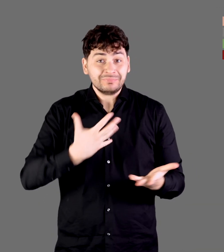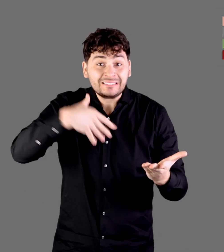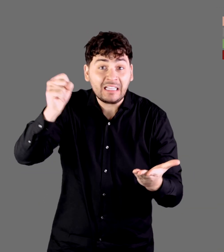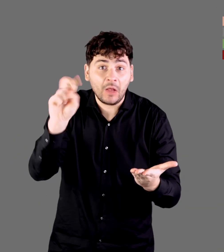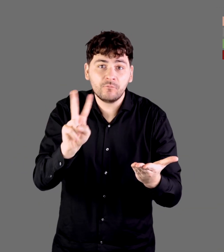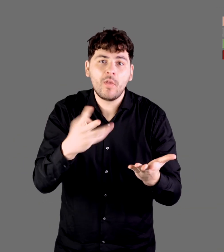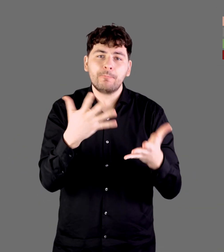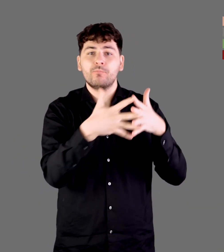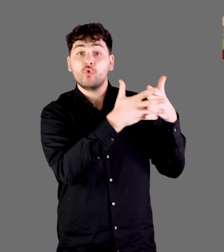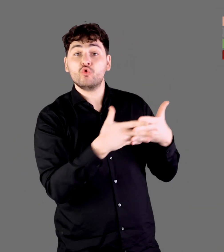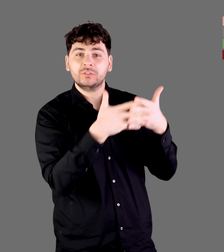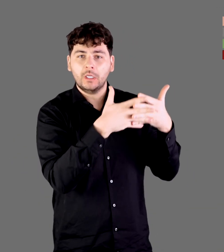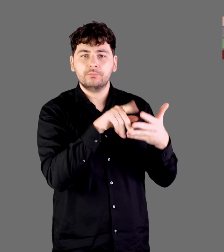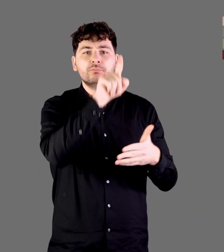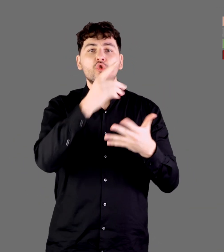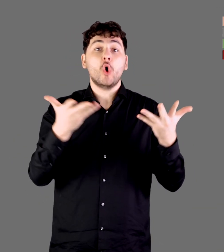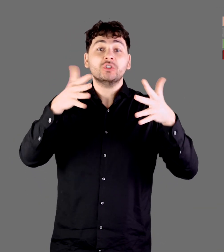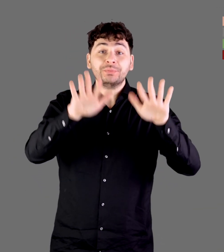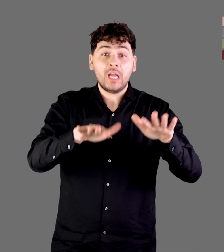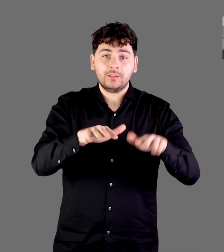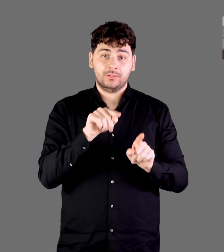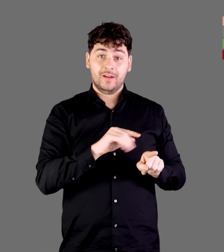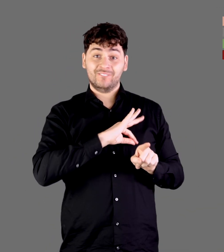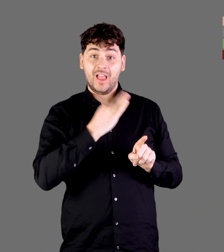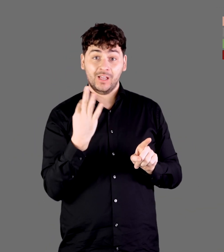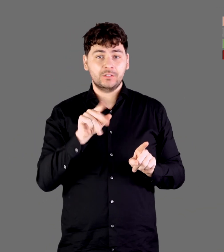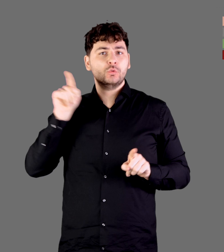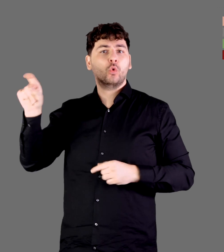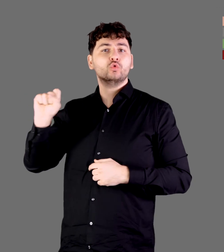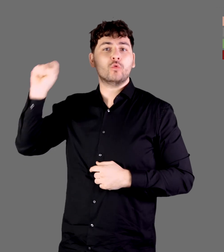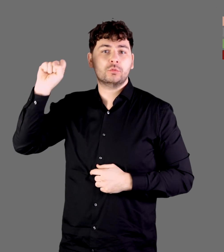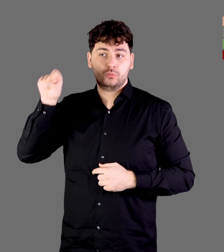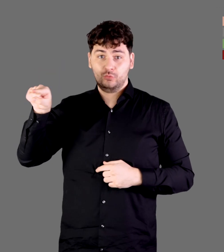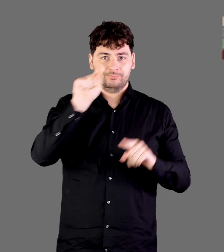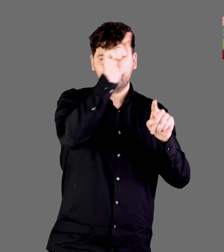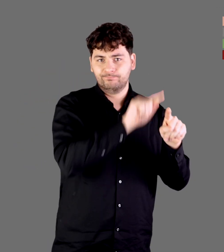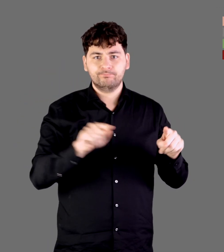Die Siegermächte USA, Großbritannien, Frankreich und Sowjetunion